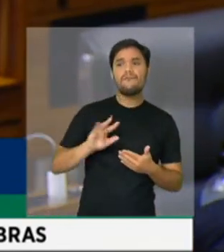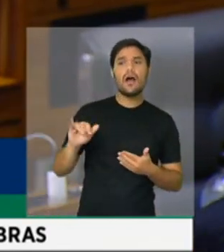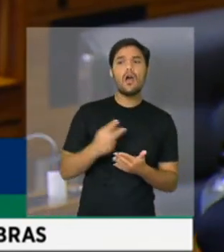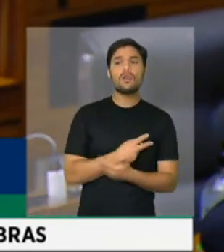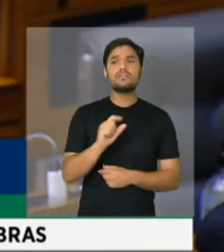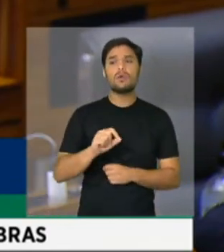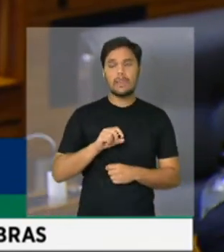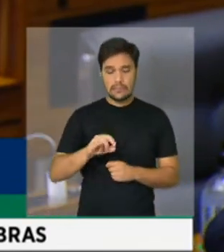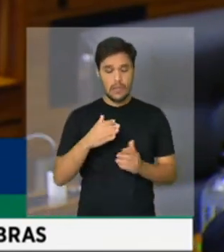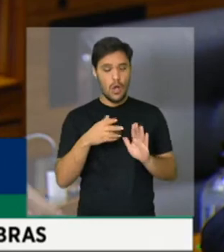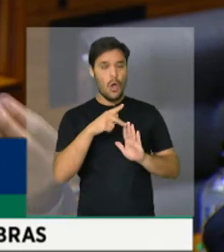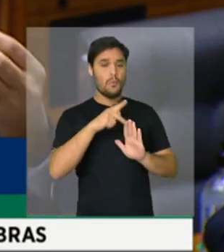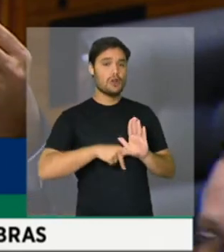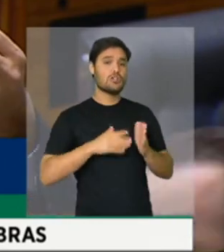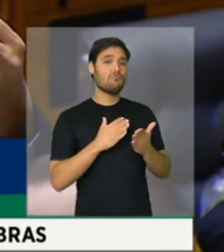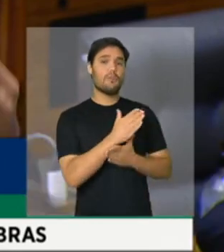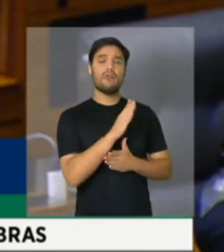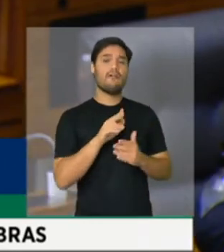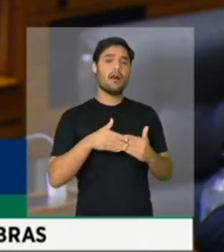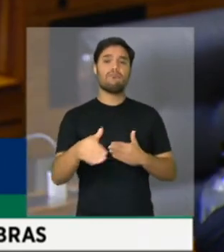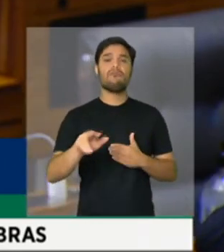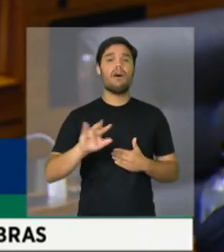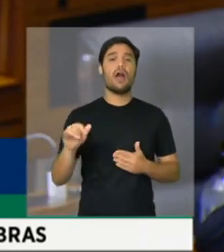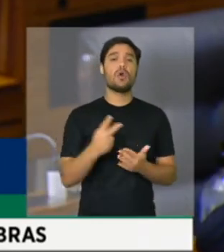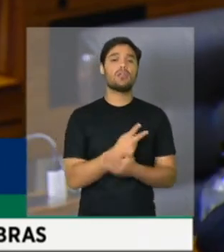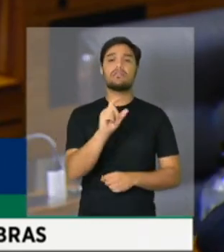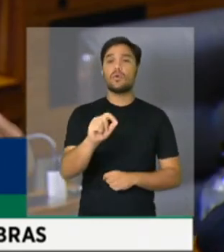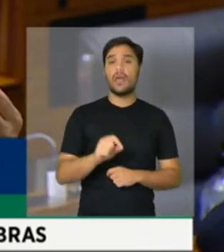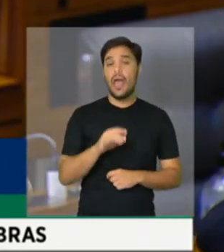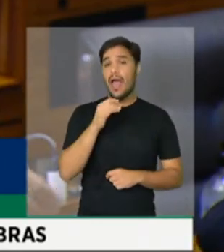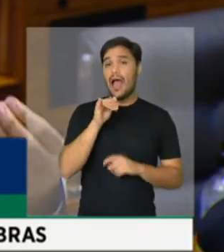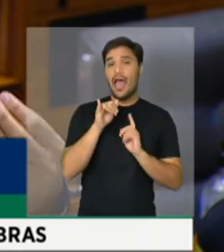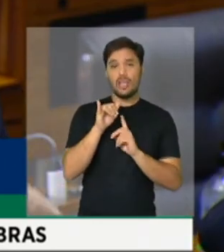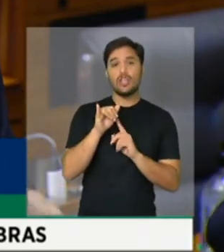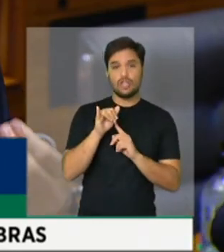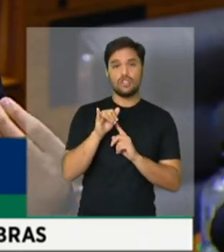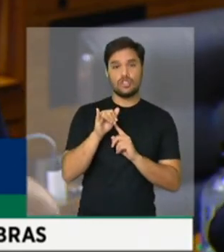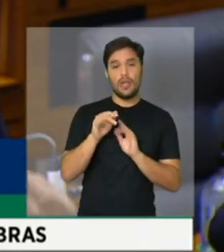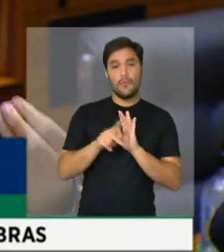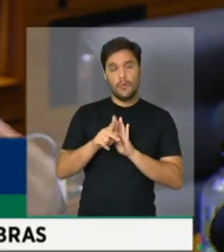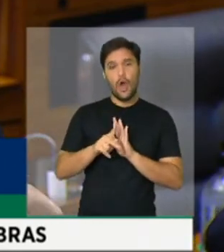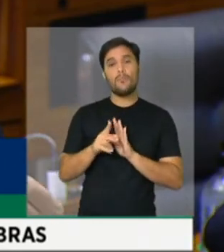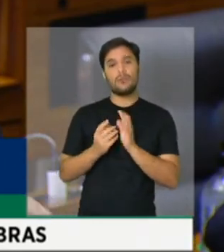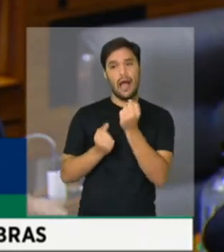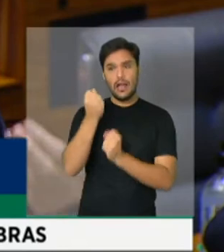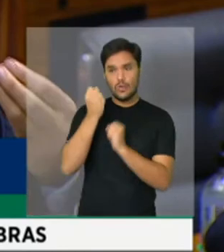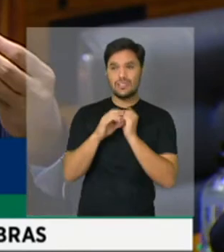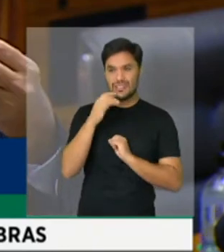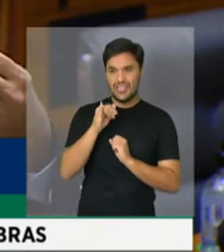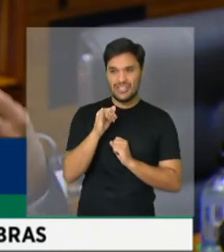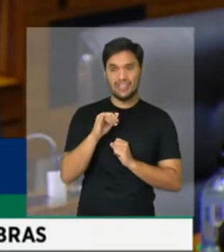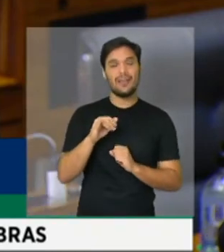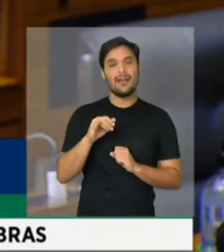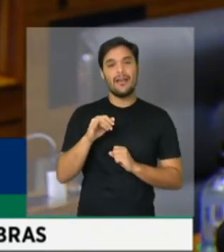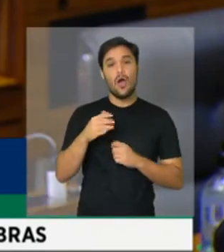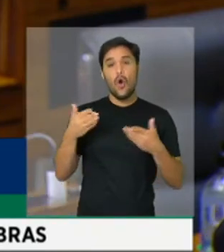TINO? -- [DEP. CARLOS ZARATTINI]: SR. PRESIDENTE, NÓS VAMOS ORIENTAR NÃO MAS EU GOSTARIA AQUI DE FAZER ESSE DEBATE COM O ORADOR QUE ME